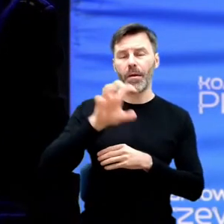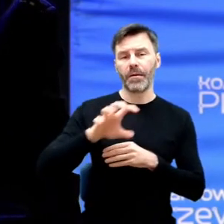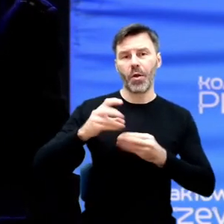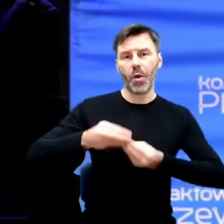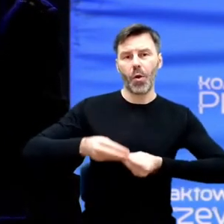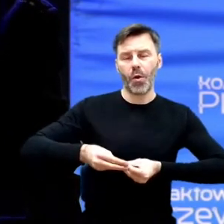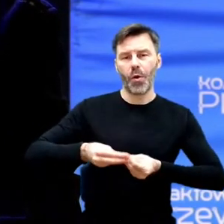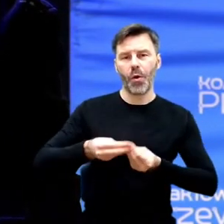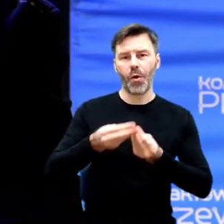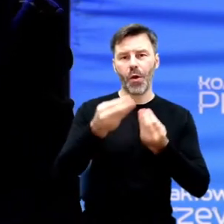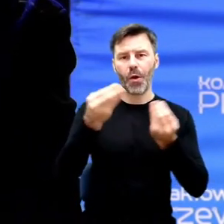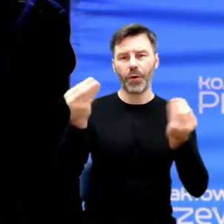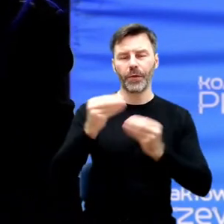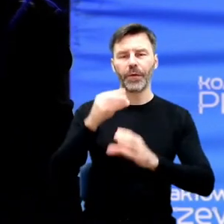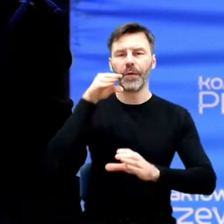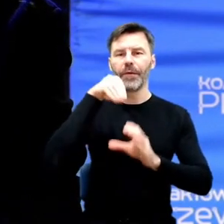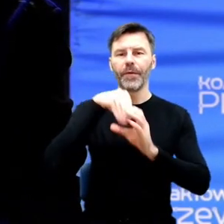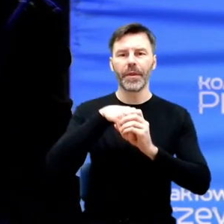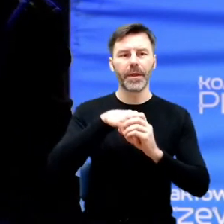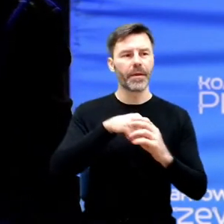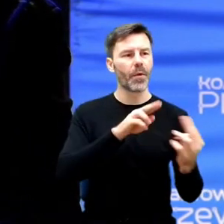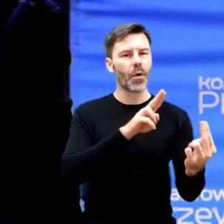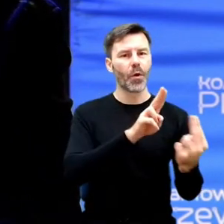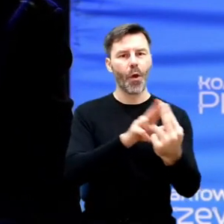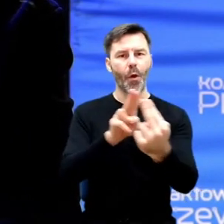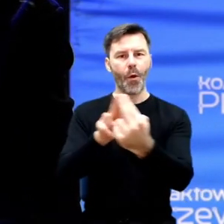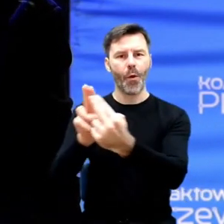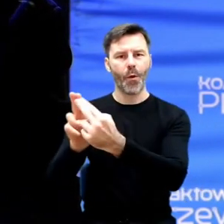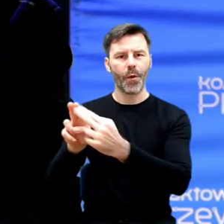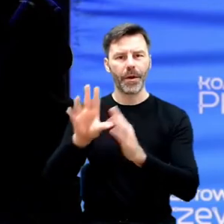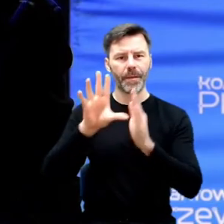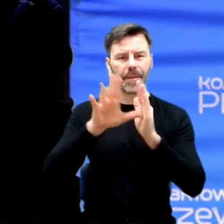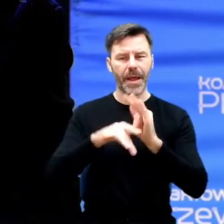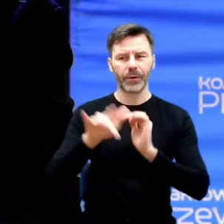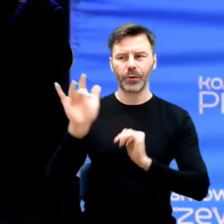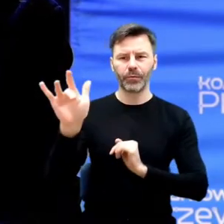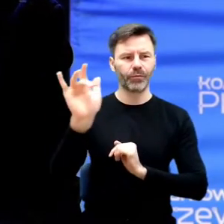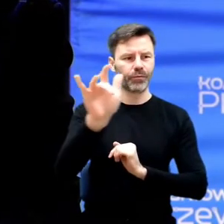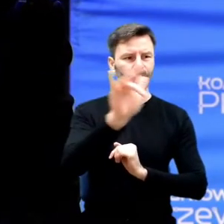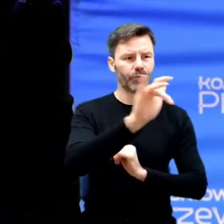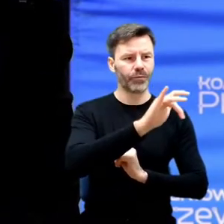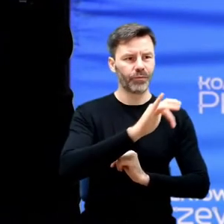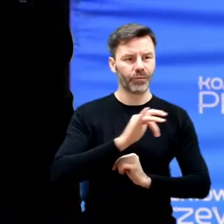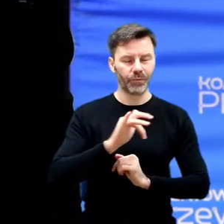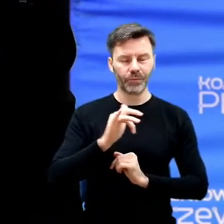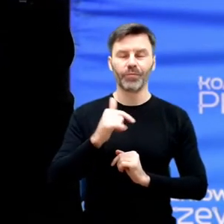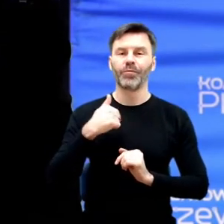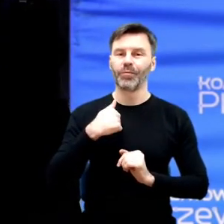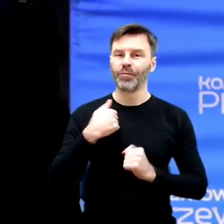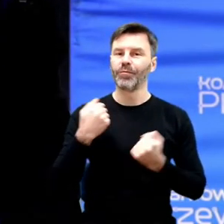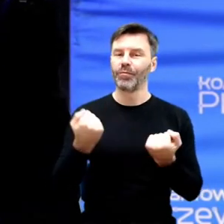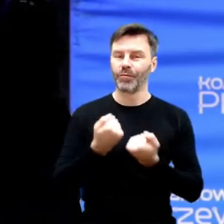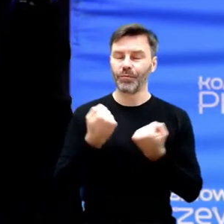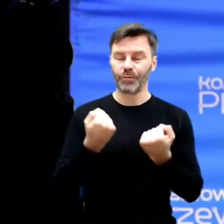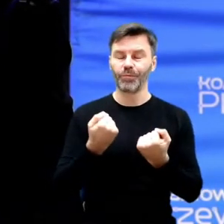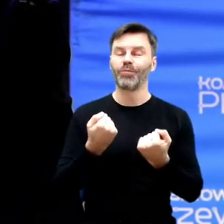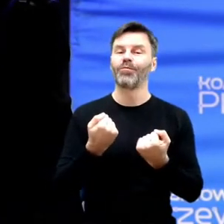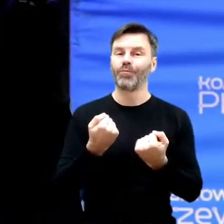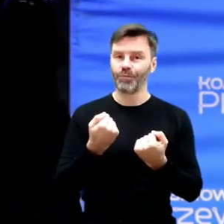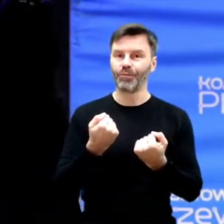w trakcie kontaktów z miastami w tych wszystkich inicjatywach, które tutaj podejmujemy, też się uczymy wspólnie właśnie z miastami,